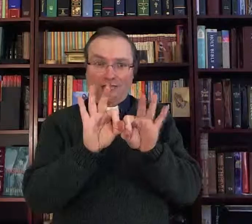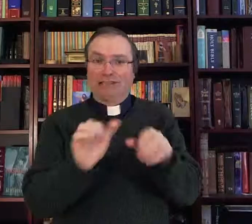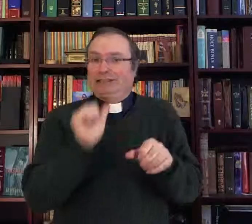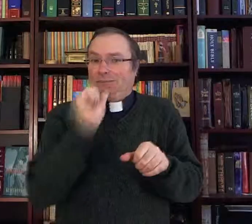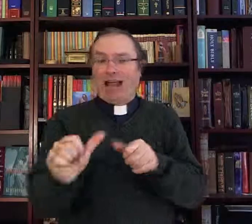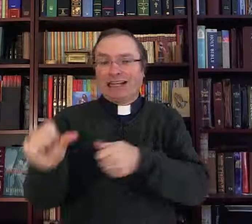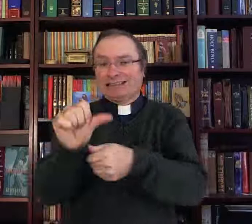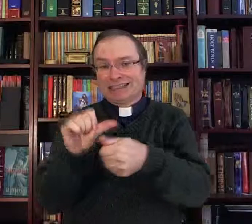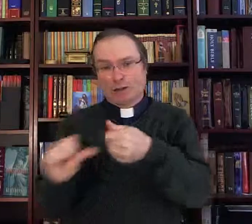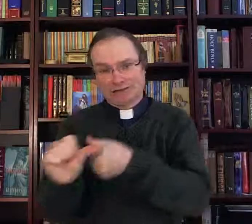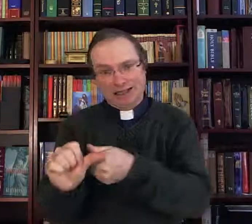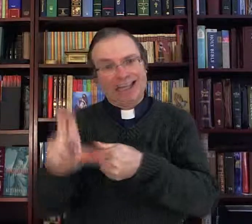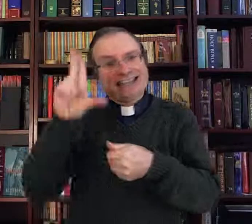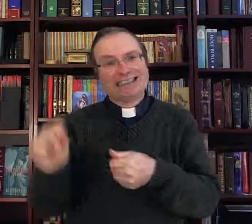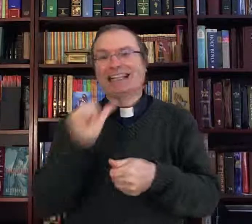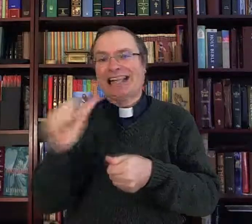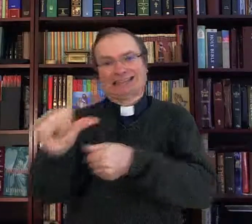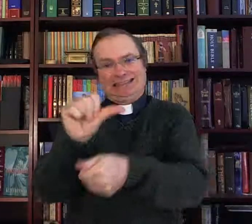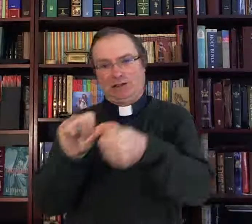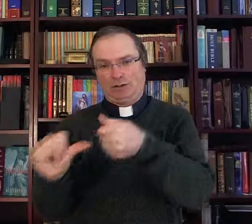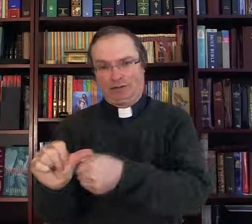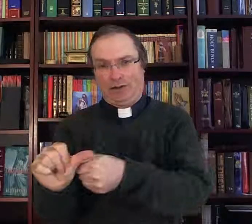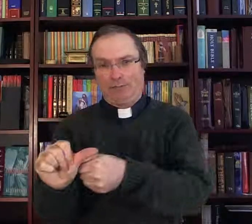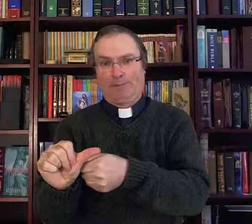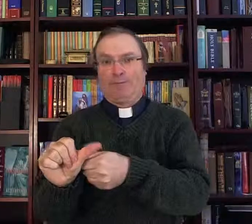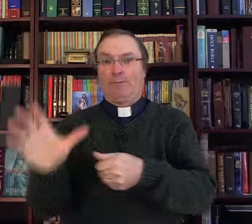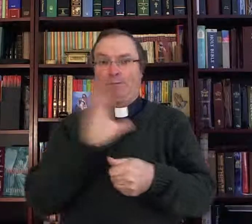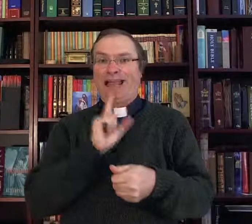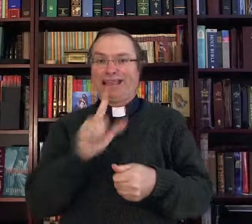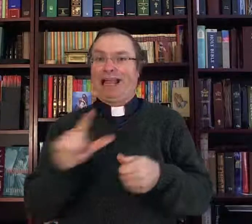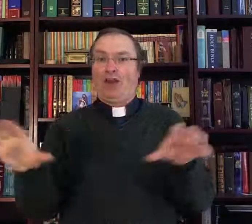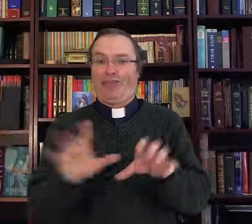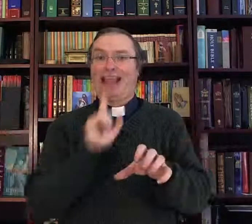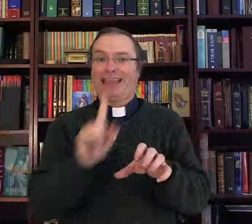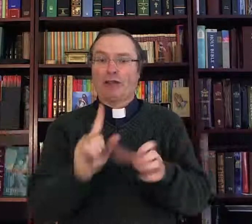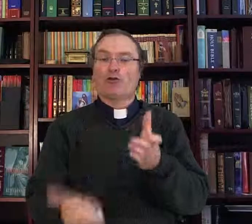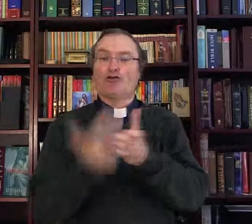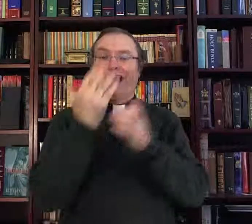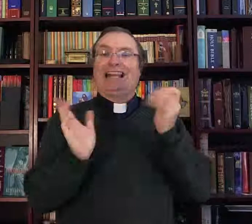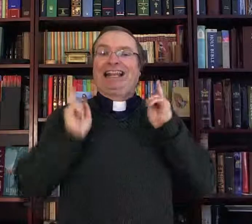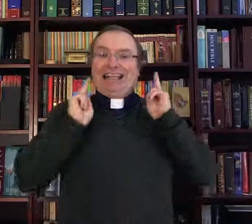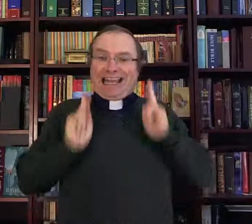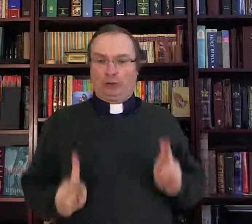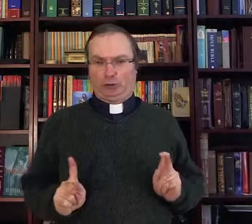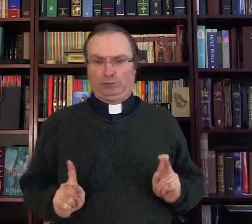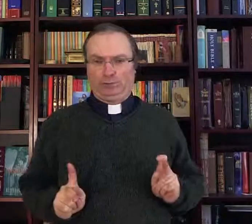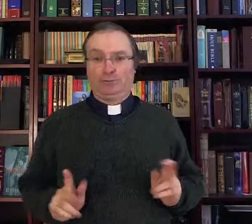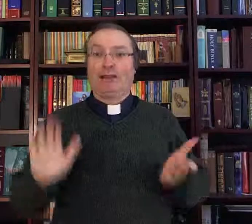ce n’est ni la circoncision ni l’incirconcision, mais c’est le fait d’être une nouvelle créature.